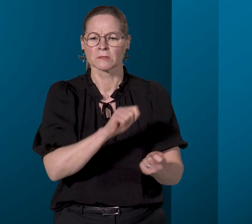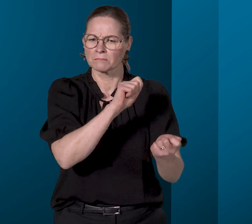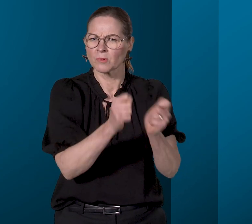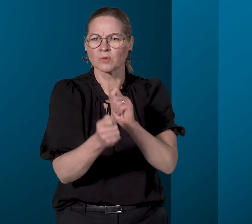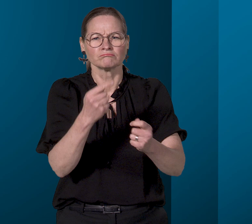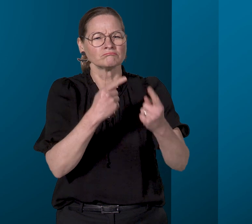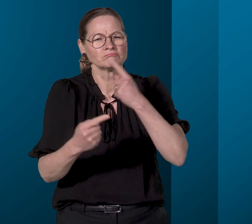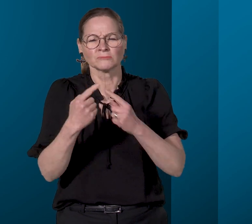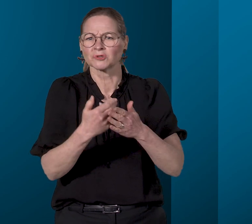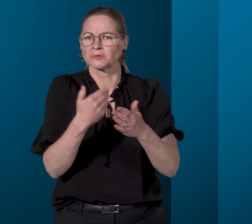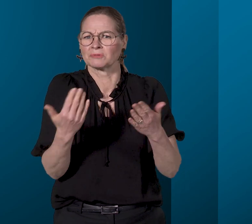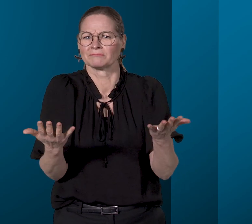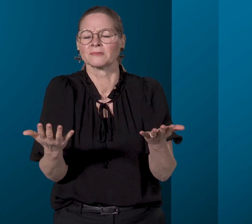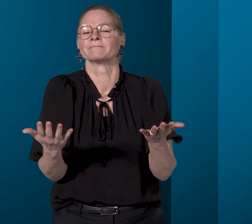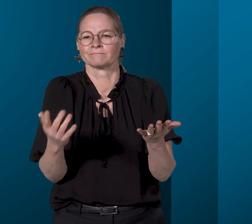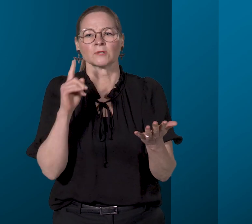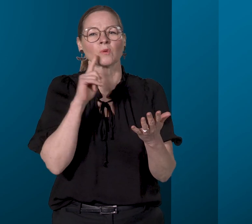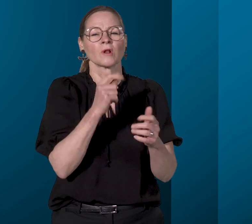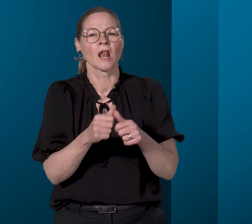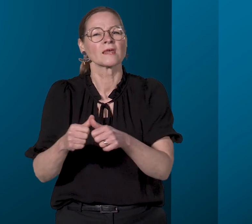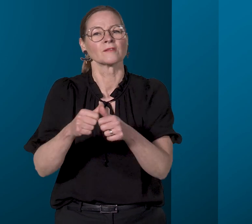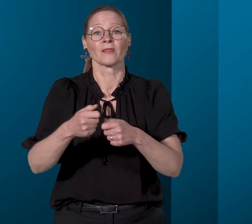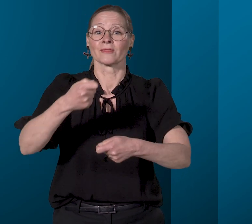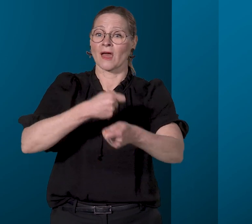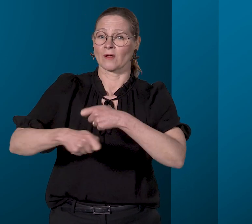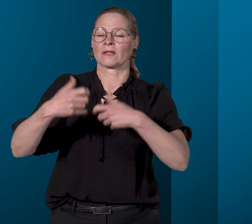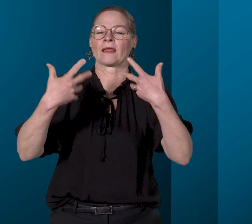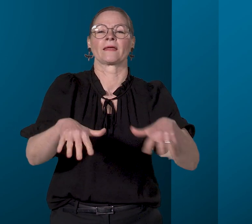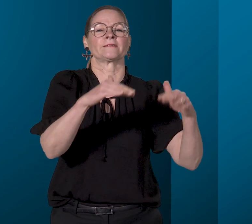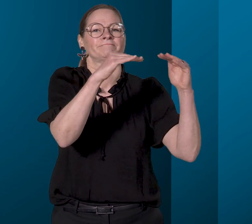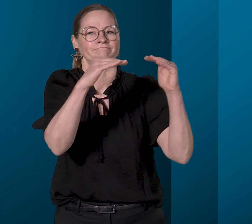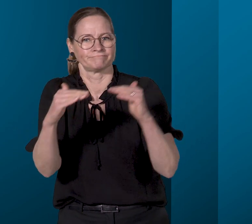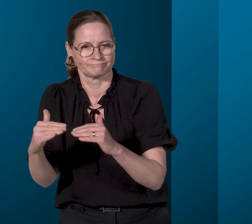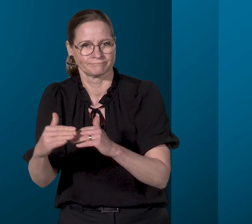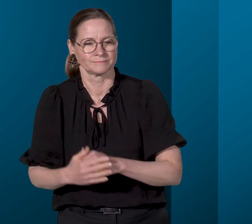Muutosneuvotteluiden taustalla on Kuurojen Liiton heikentynyt talous.